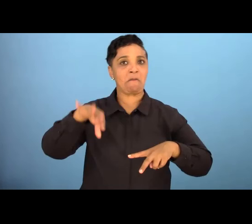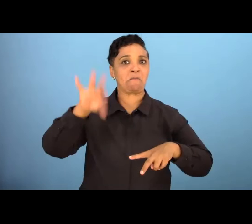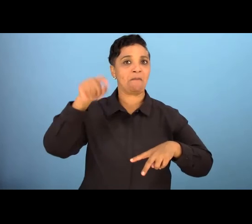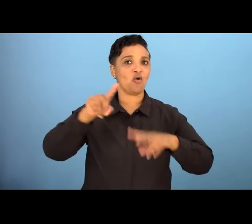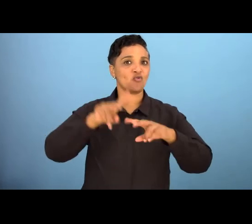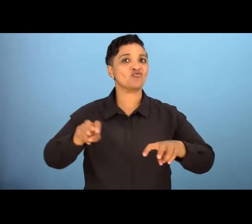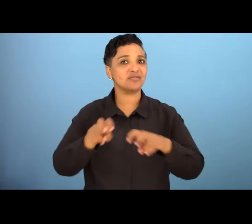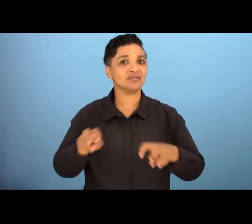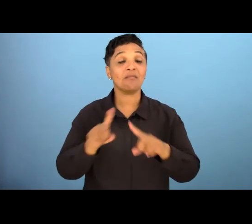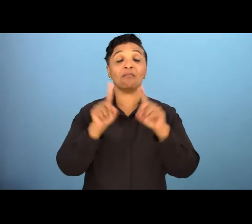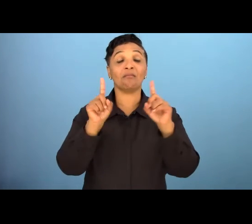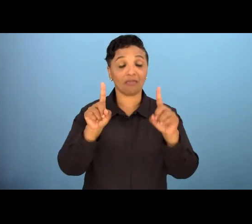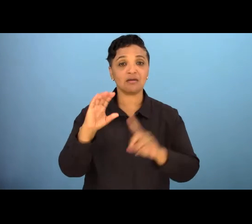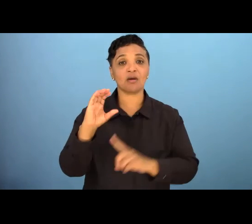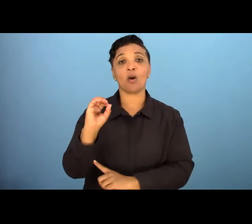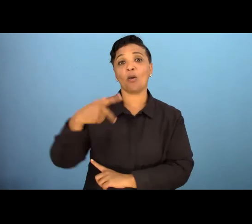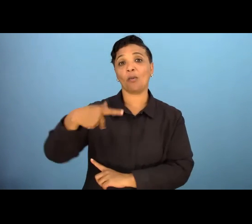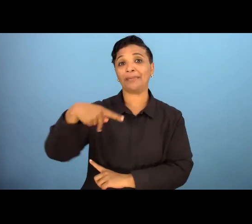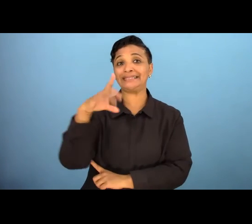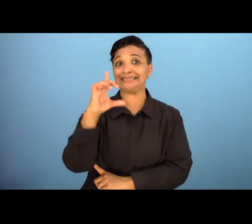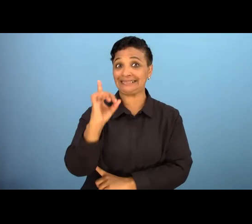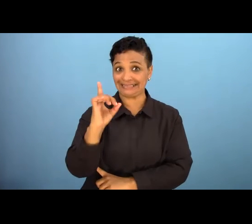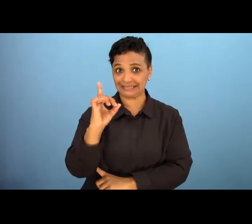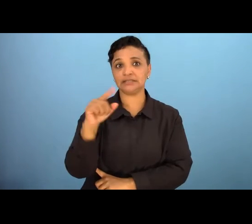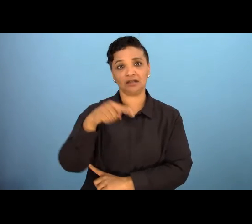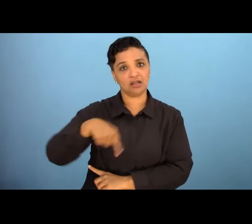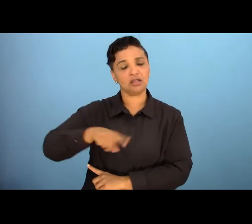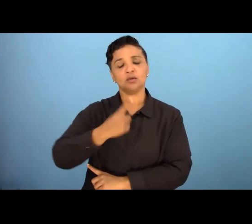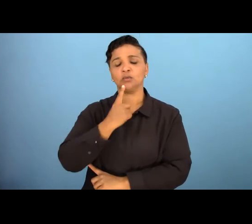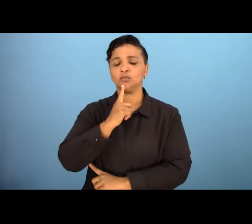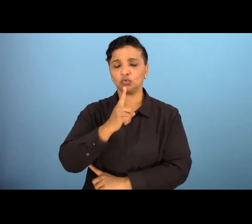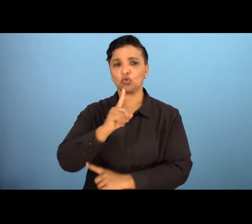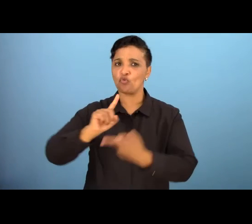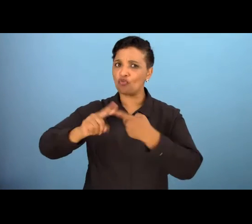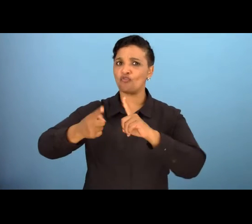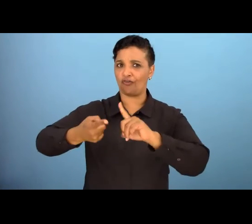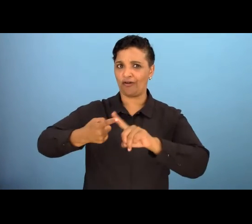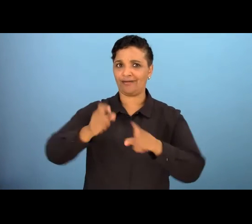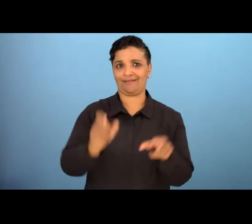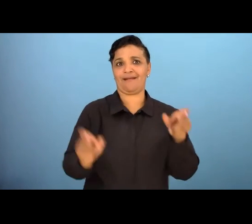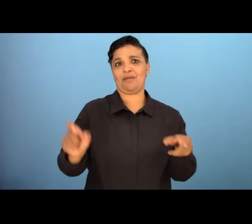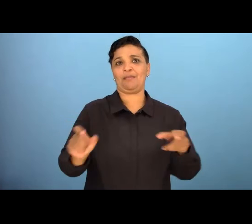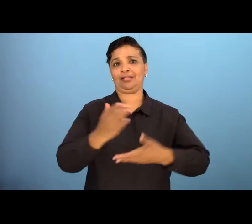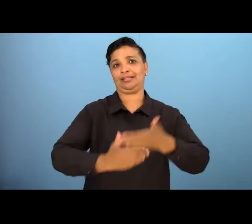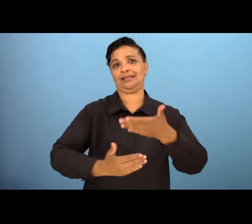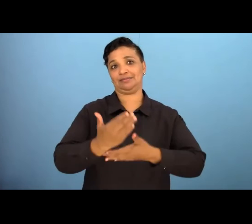apoyo del O PD, esto es algo muy, muy interesante, lo que hemos encontrado que O PD ha hecho al amigo más cercano para las personas con discapacidades incluso más fuerte que